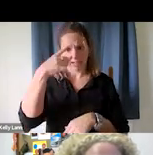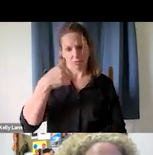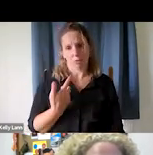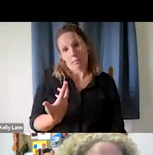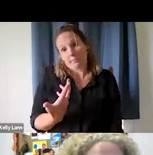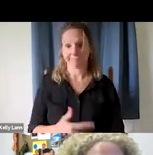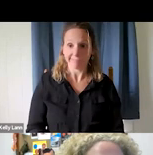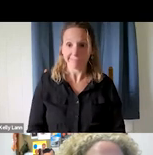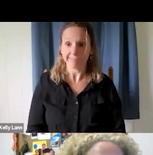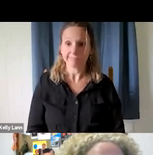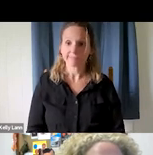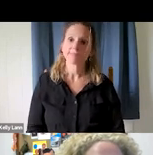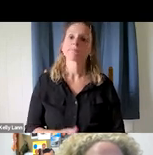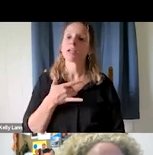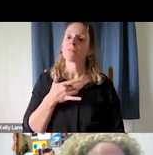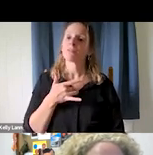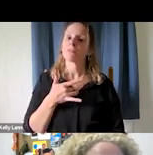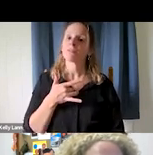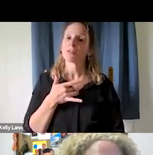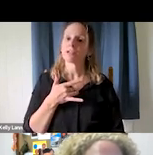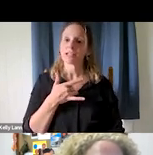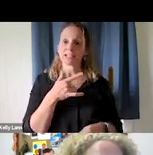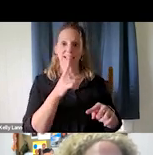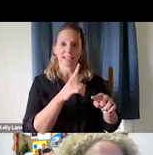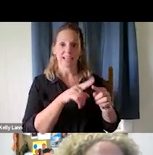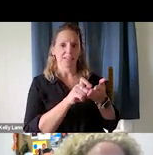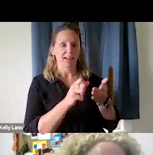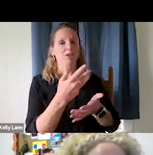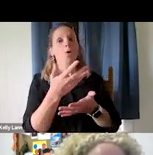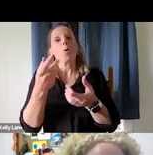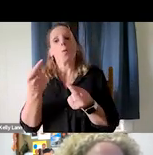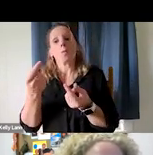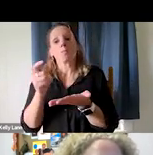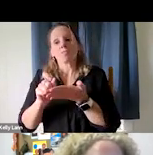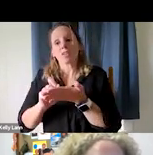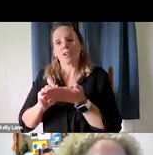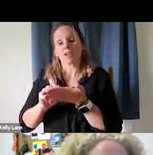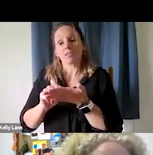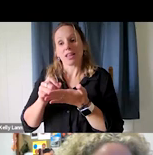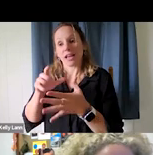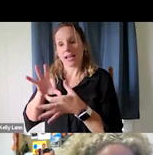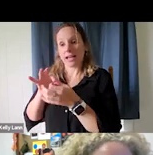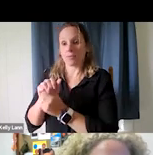Siento que puedo redactar cualquier cosa, todo lo que redacto en un MSR está basado en la fuente.